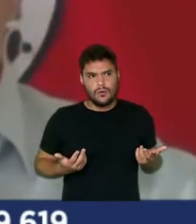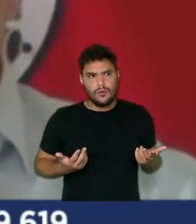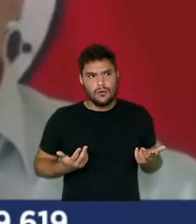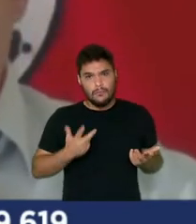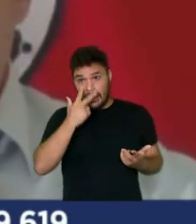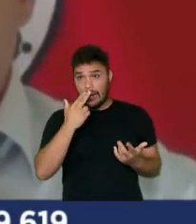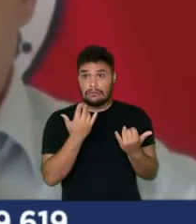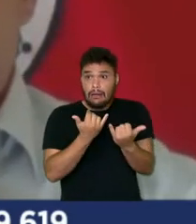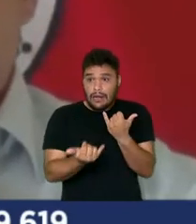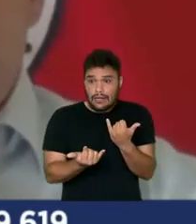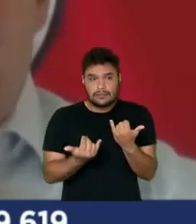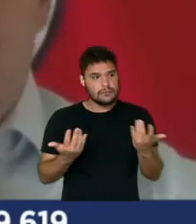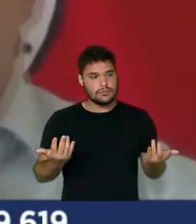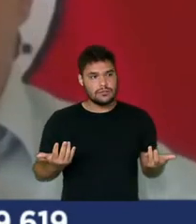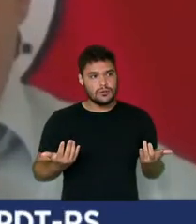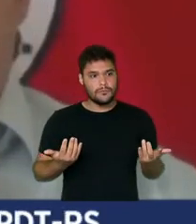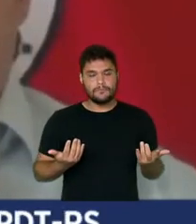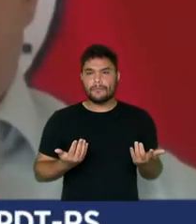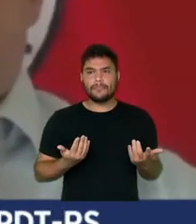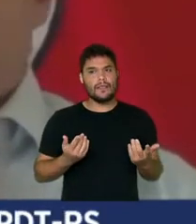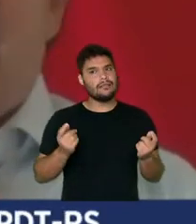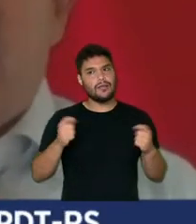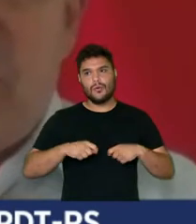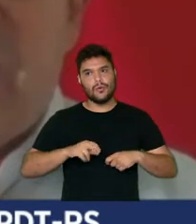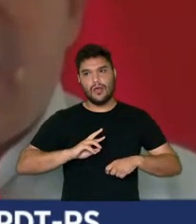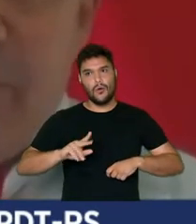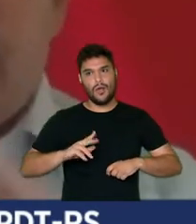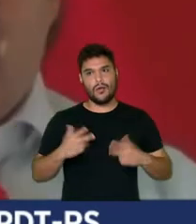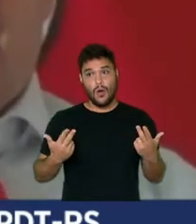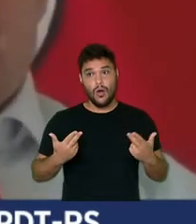FAZENDO O PAPEL DO HITLER. QUALQUER SEMELHANÇA NAS SUAS ATITUDES NÃO É MERA COINCIDÊNCIA E O BRASIL TEM